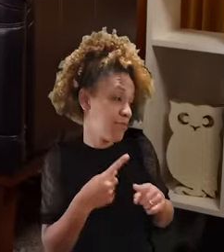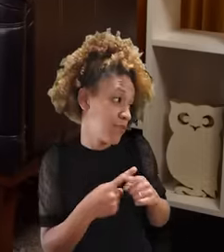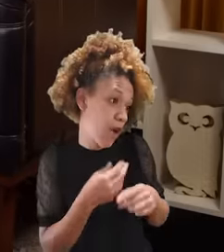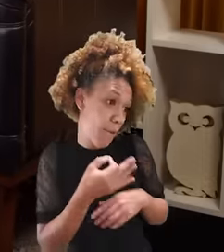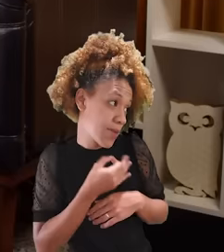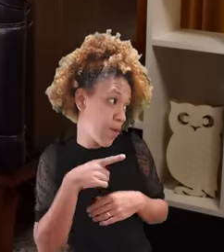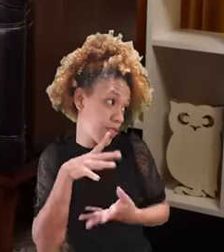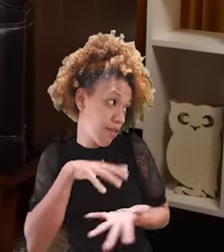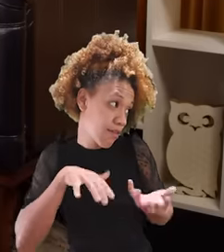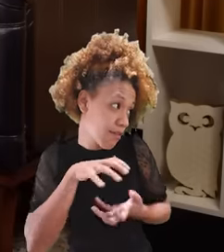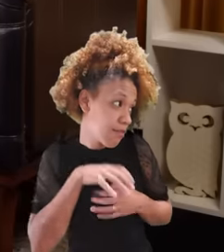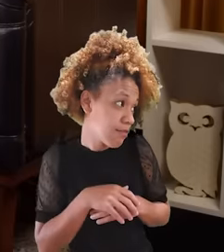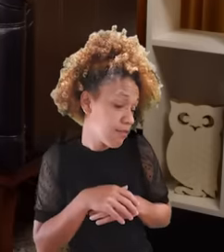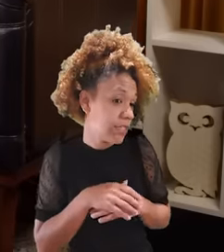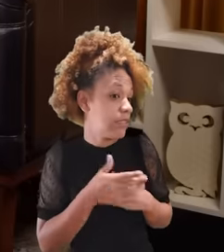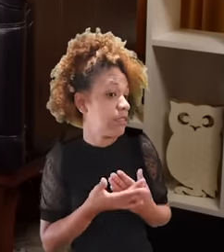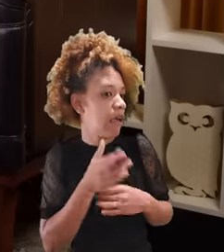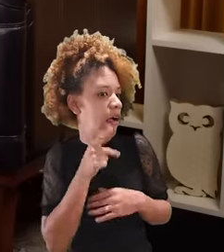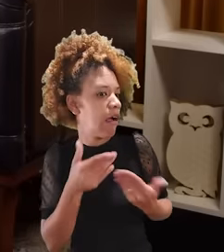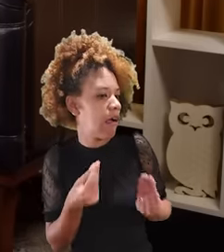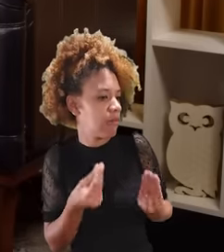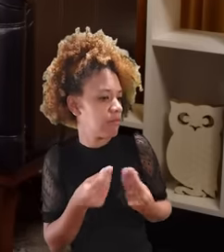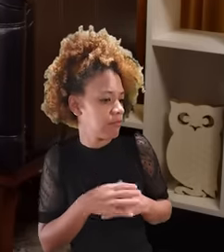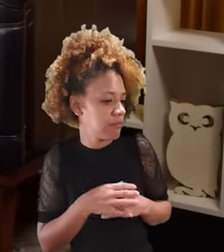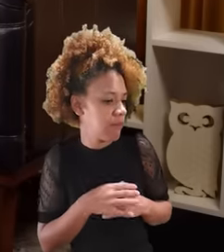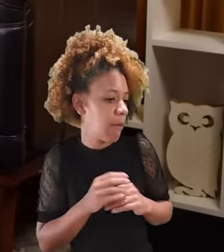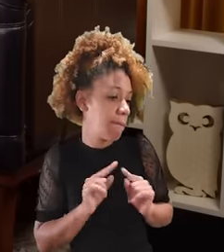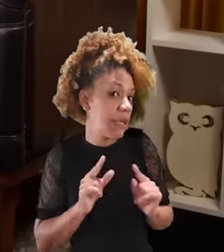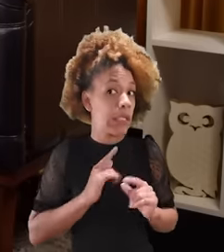algo E aí de repente você fala cara A galera gosta da minha opinião Então vou dar mais opinião e aí